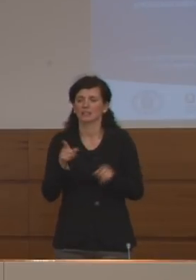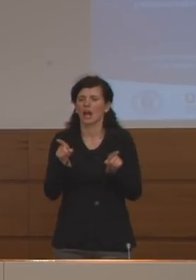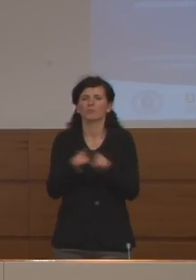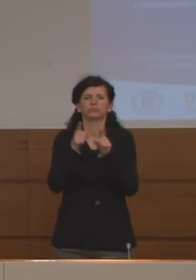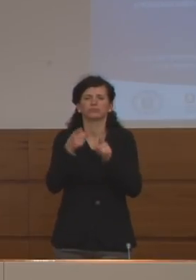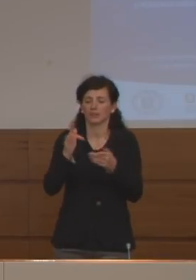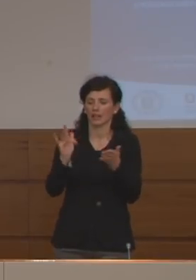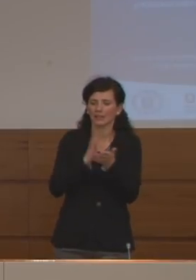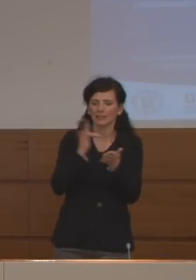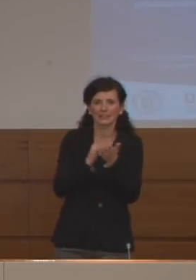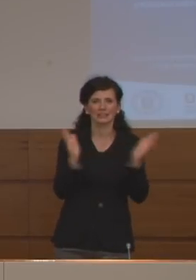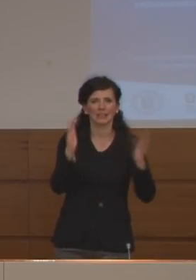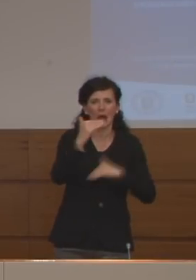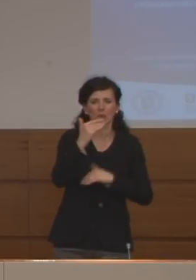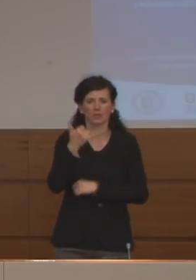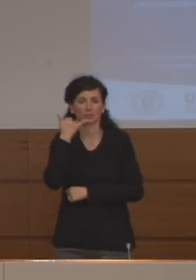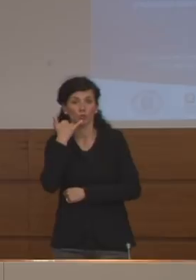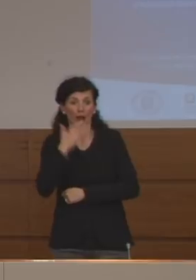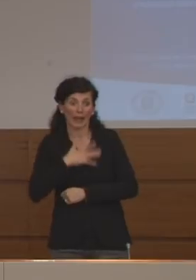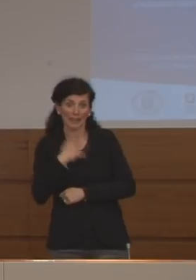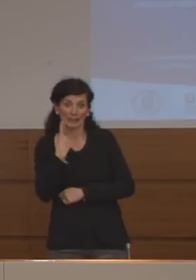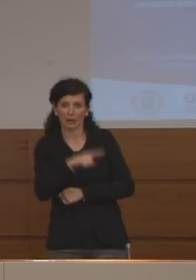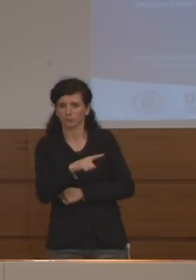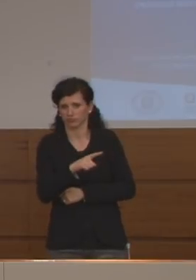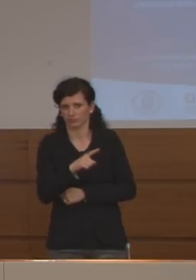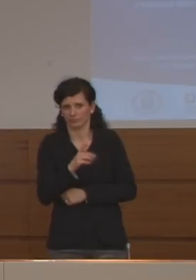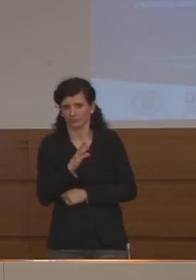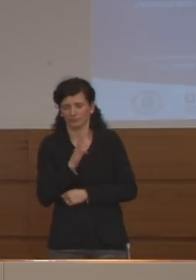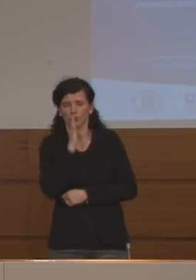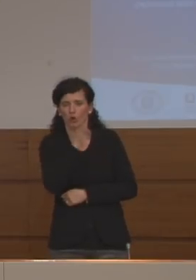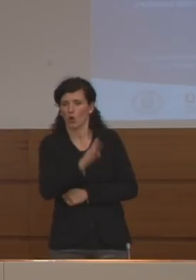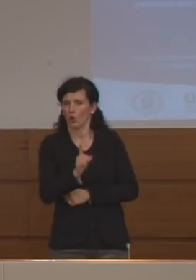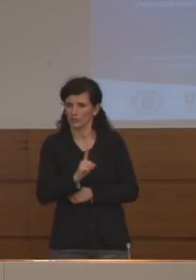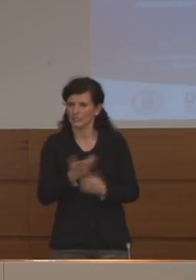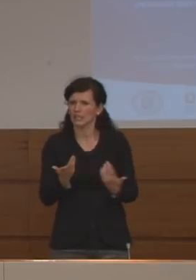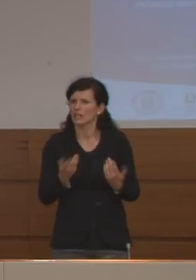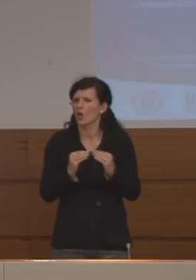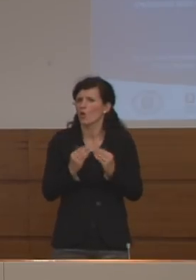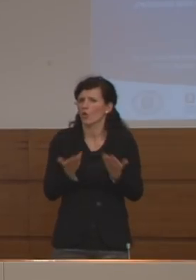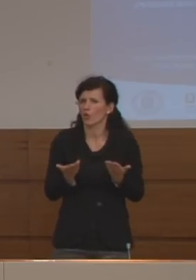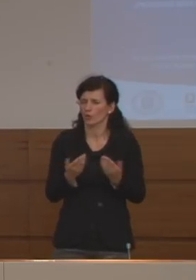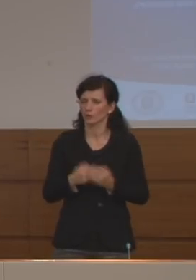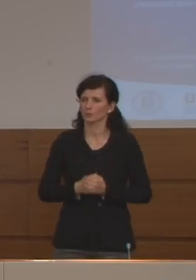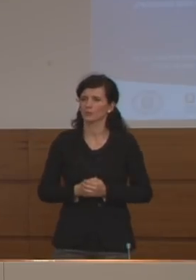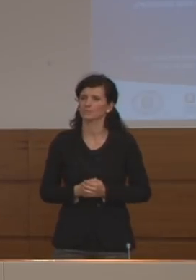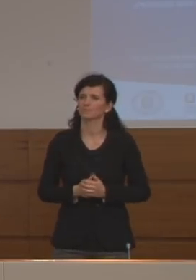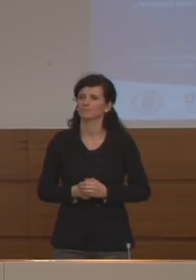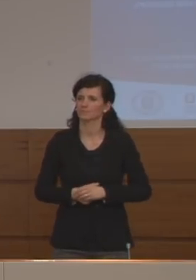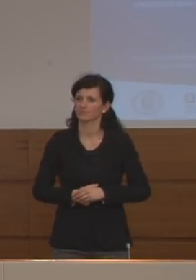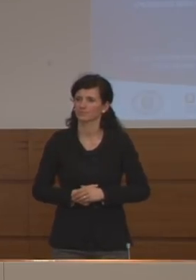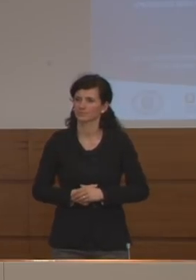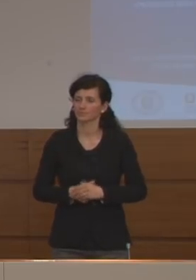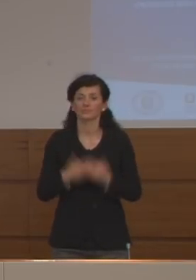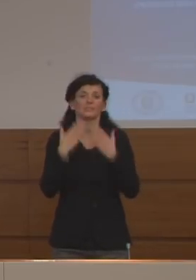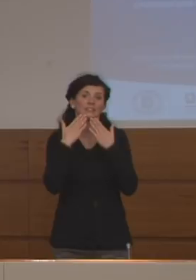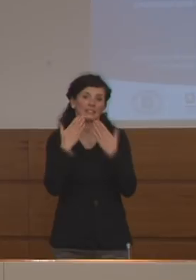che a quell'età sono normalmente sconsigliati. Grazie per la domanda anche a lei.